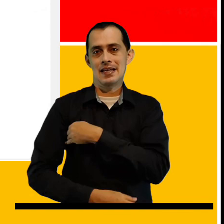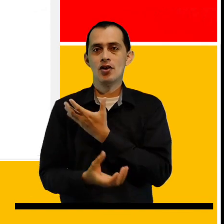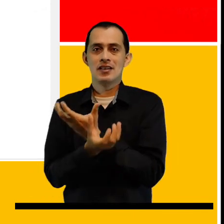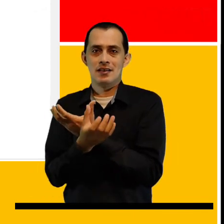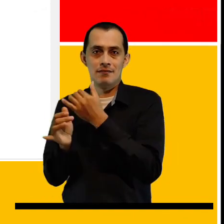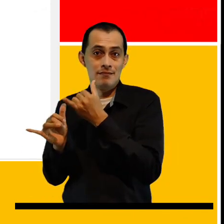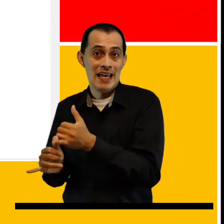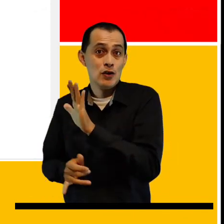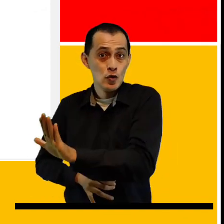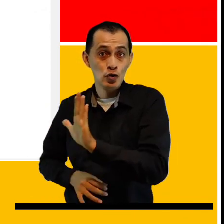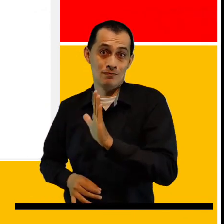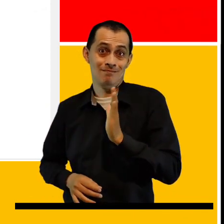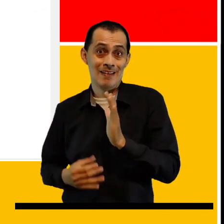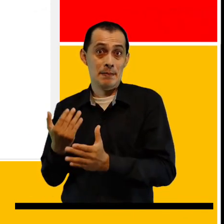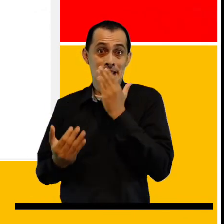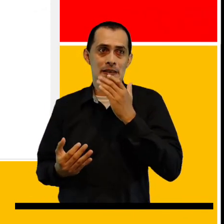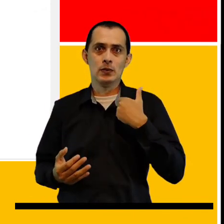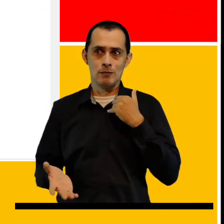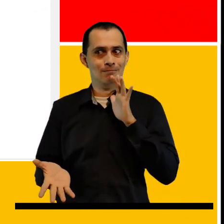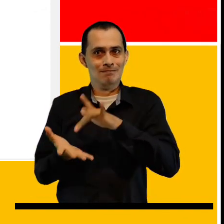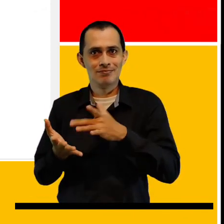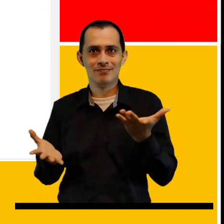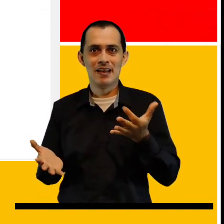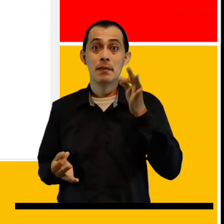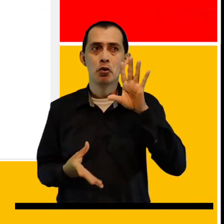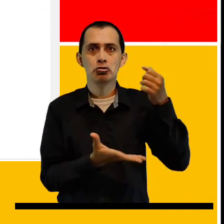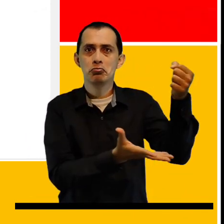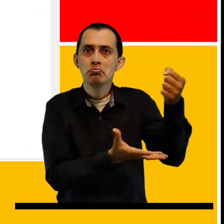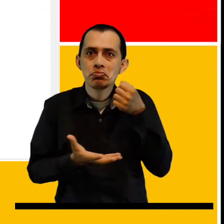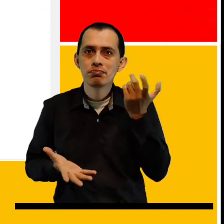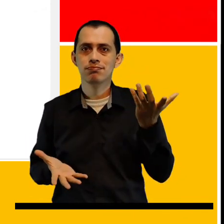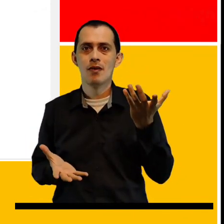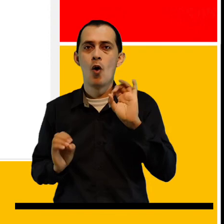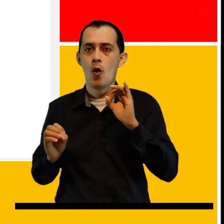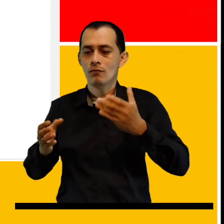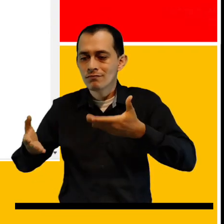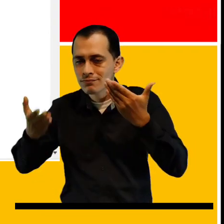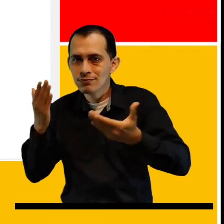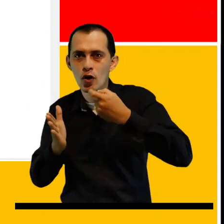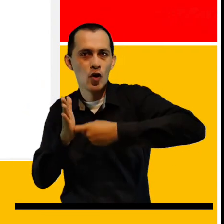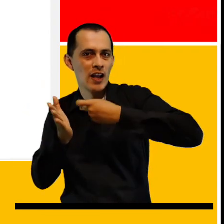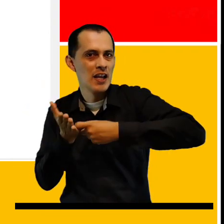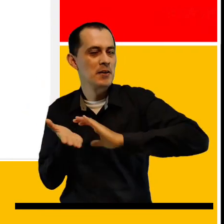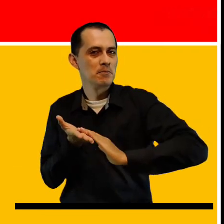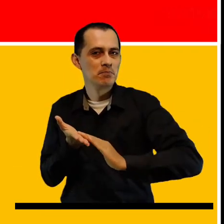manera supervisado, financiado o revisado por ellos, van a pedir ese tipo de soportes.